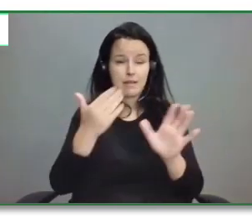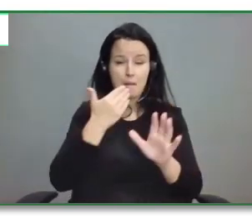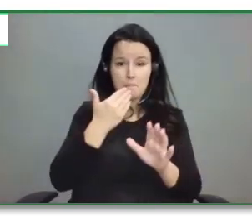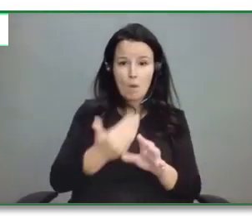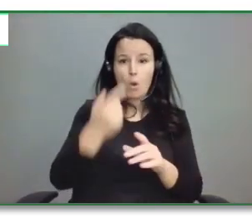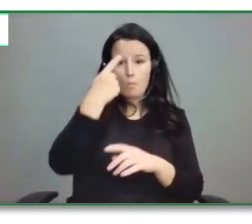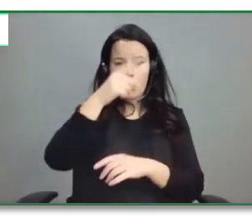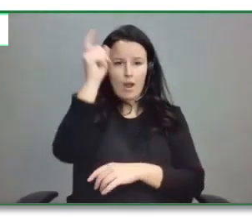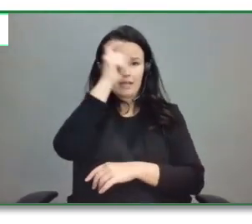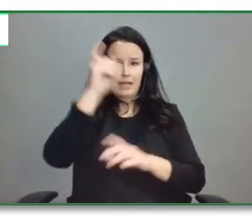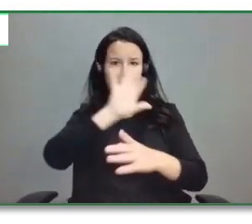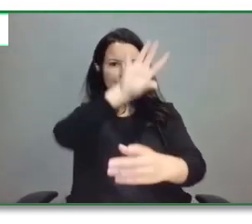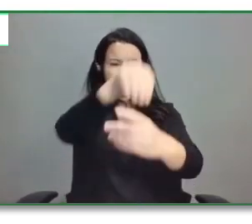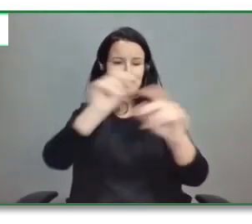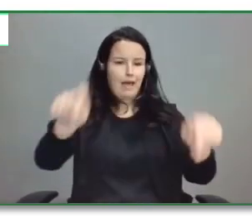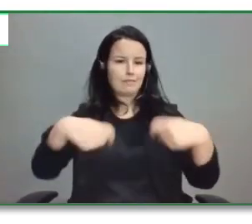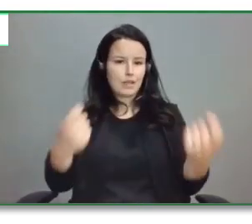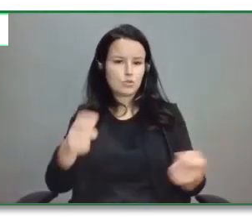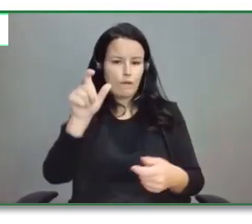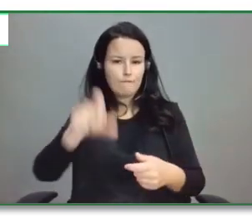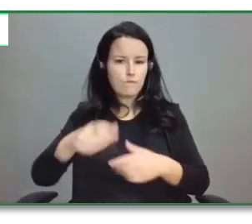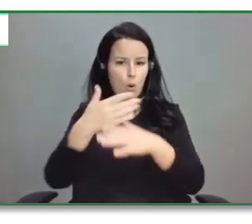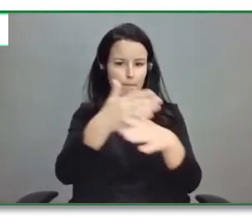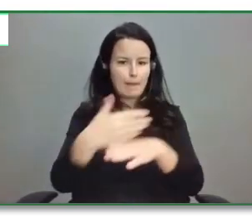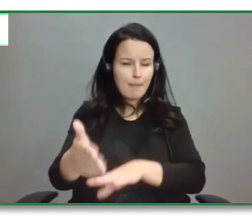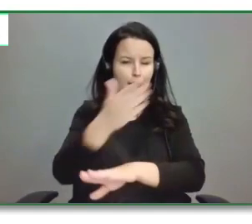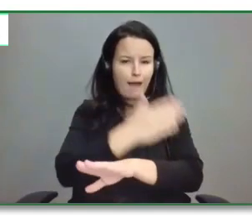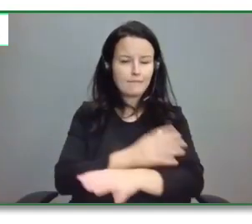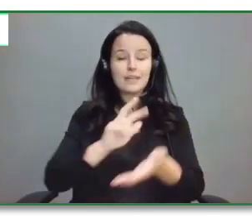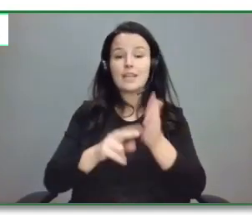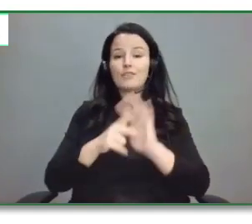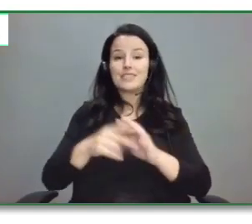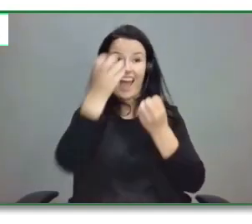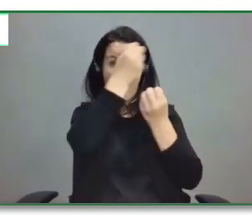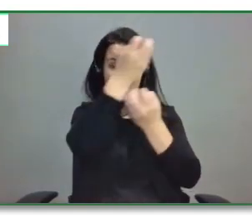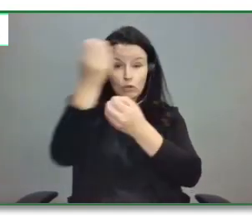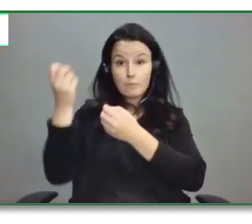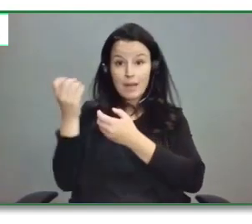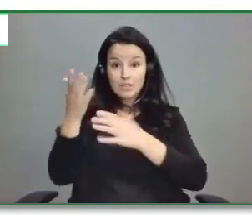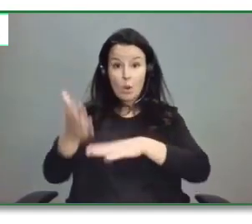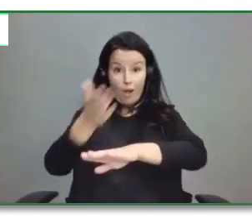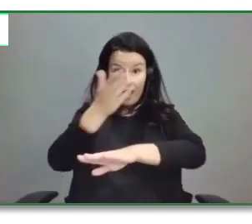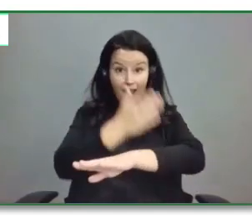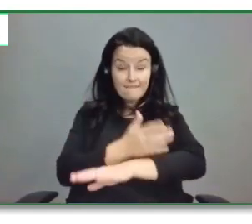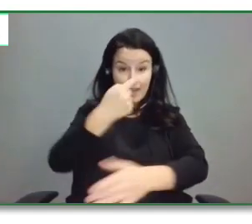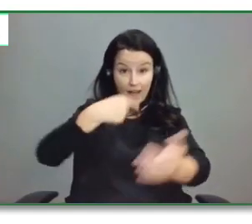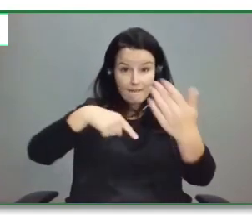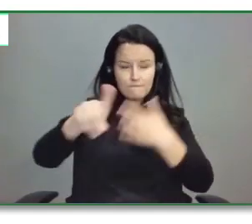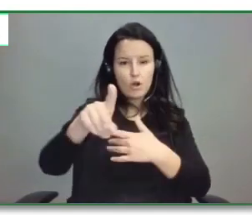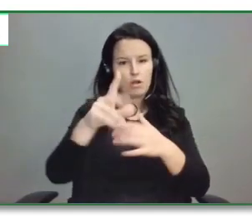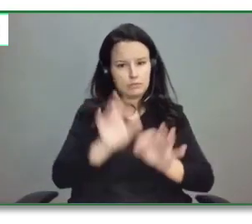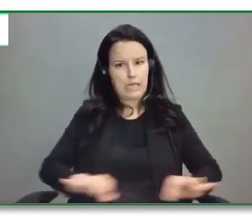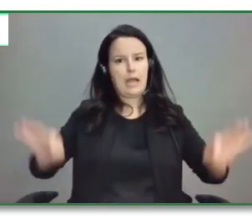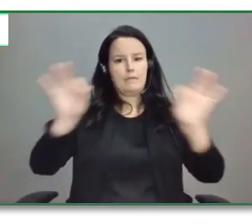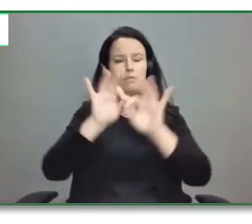donc la recherche d'informations avant d'y aller et primordial suivantes